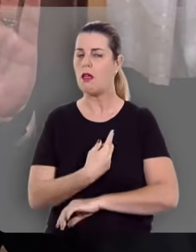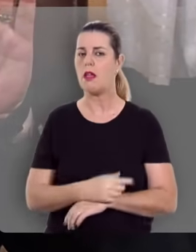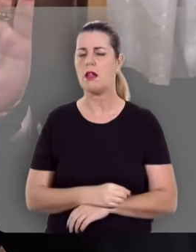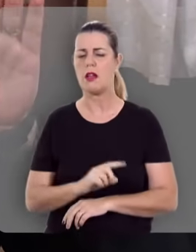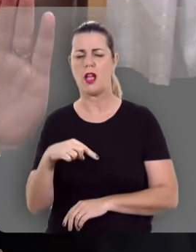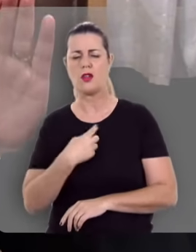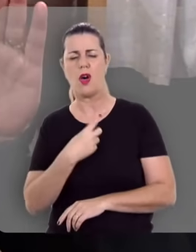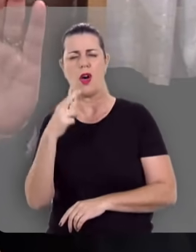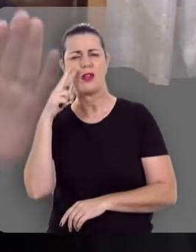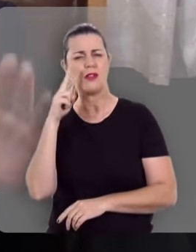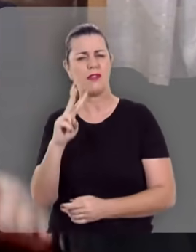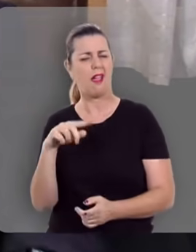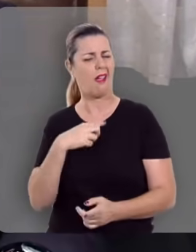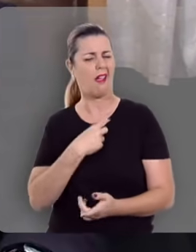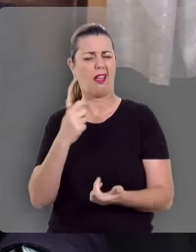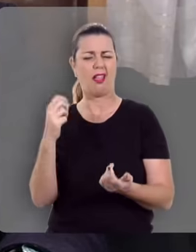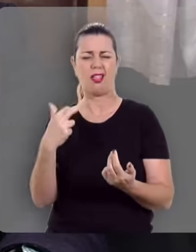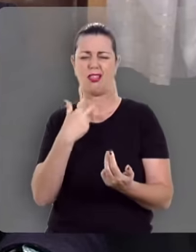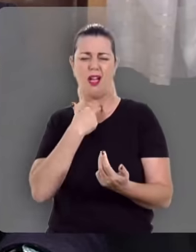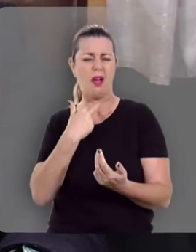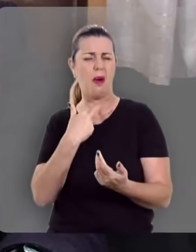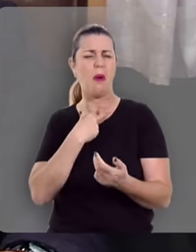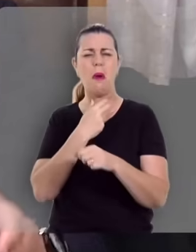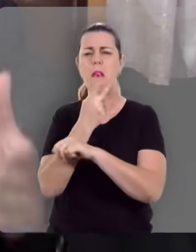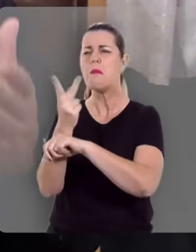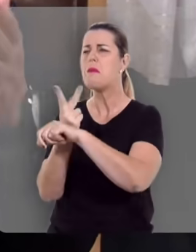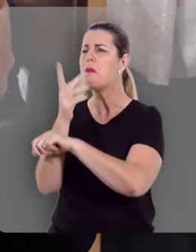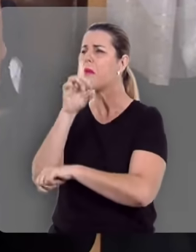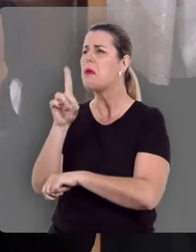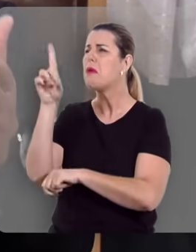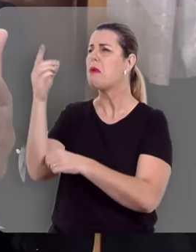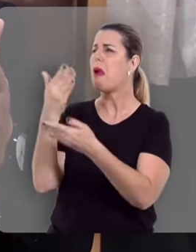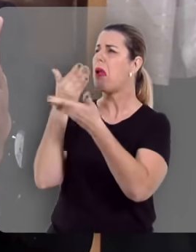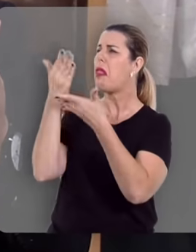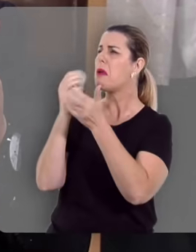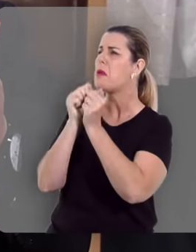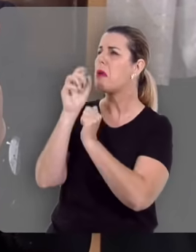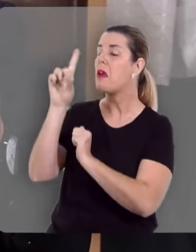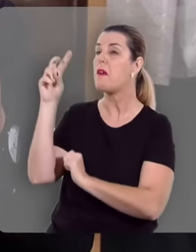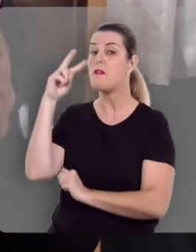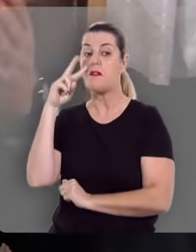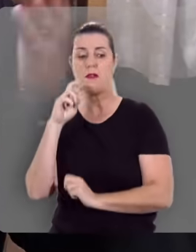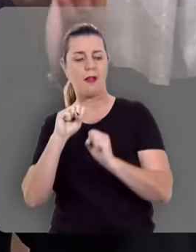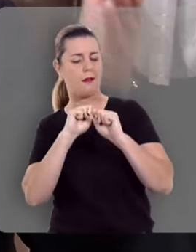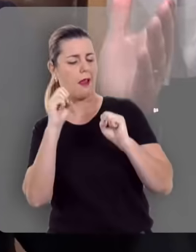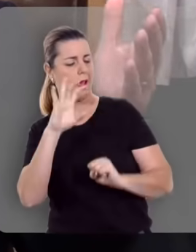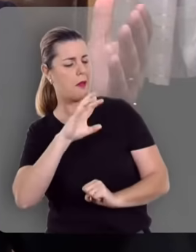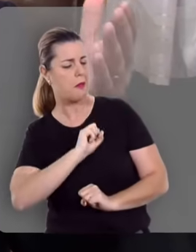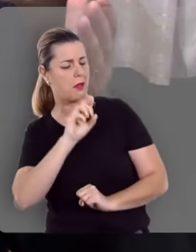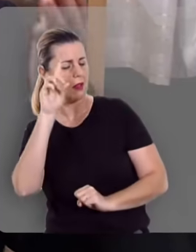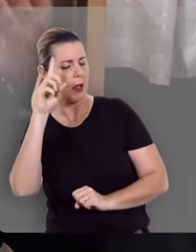a nossa Total incapacidade de buscar a Deus nós vemos um grande amor de Deus que manda seu filho